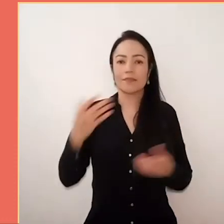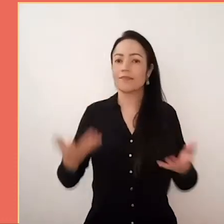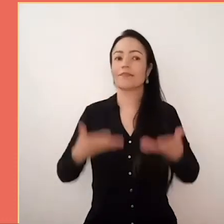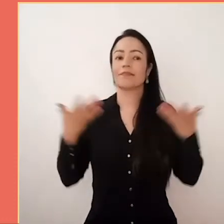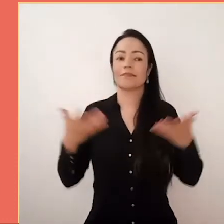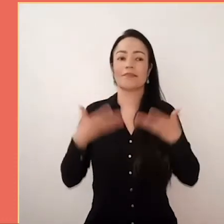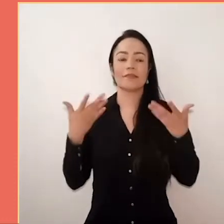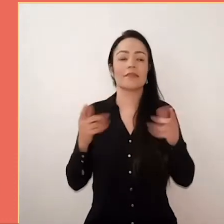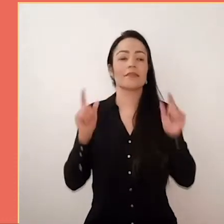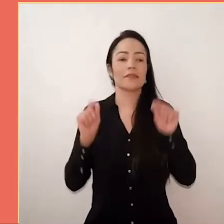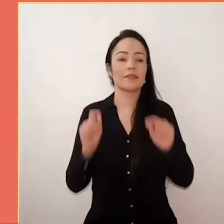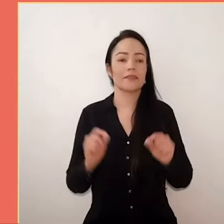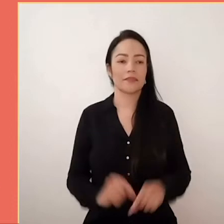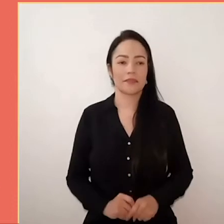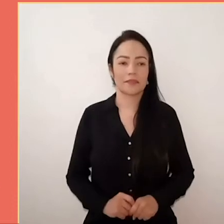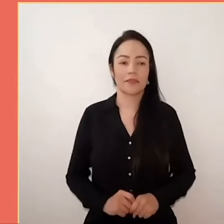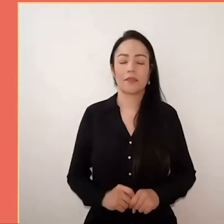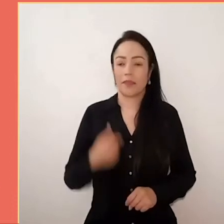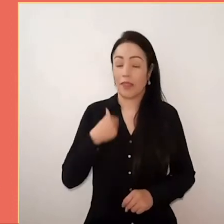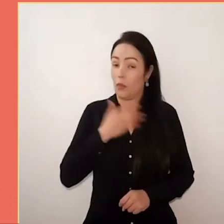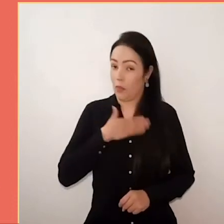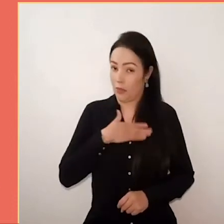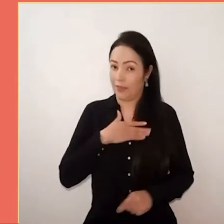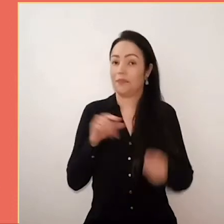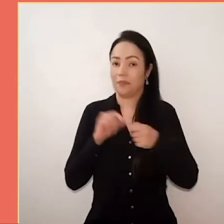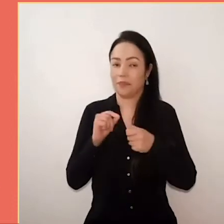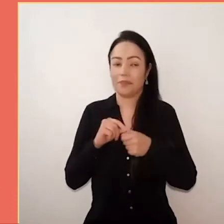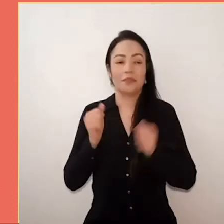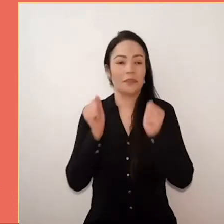foi a produção que eu tive a honra de fazer com os colegas ilustradores,